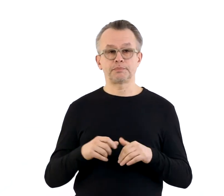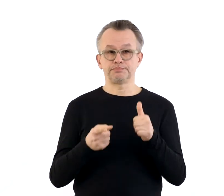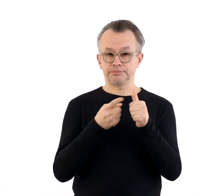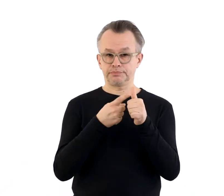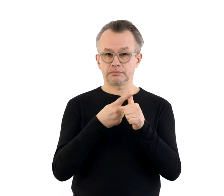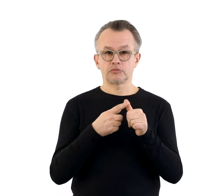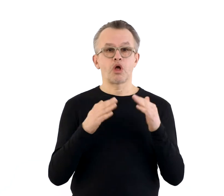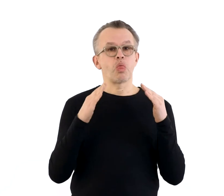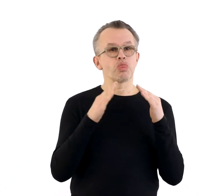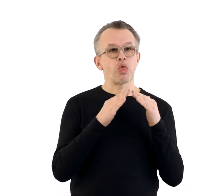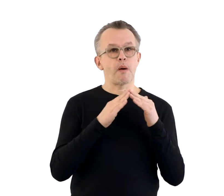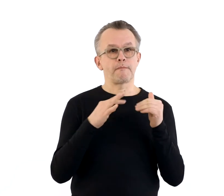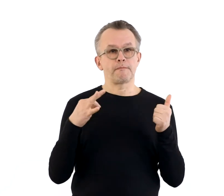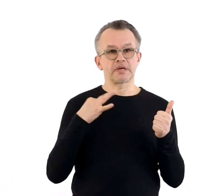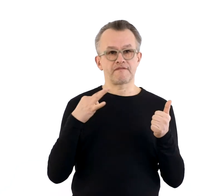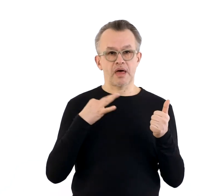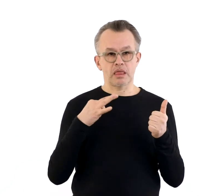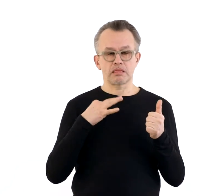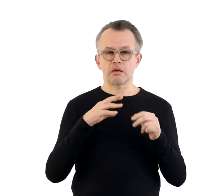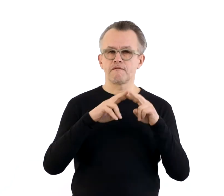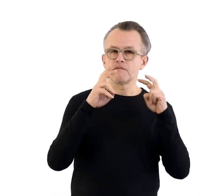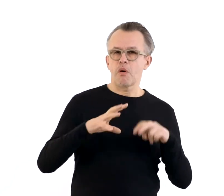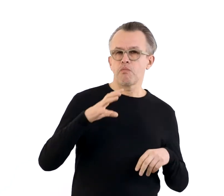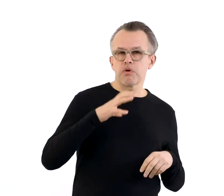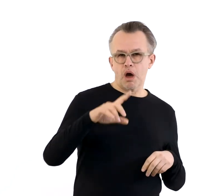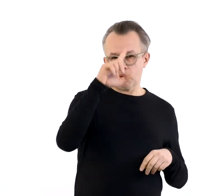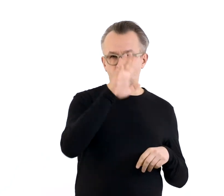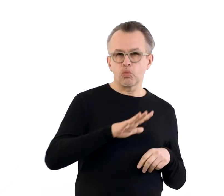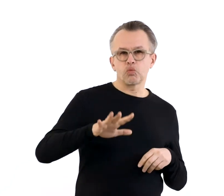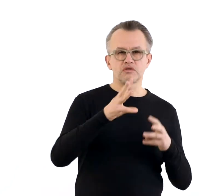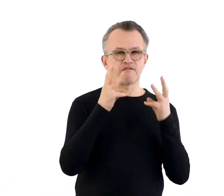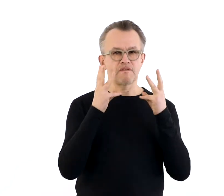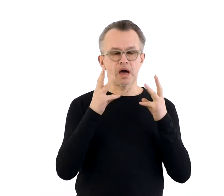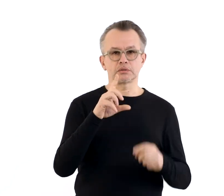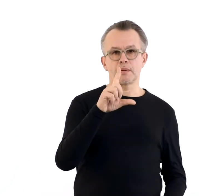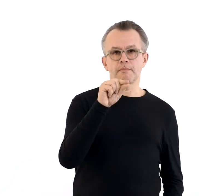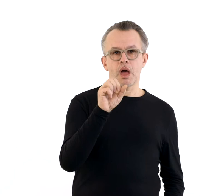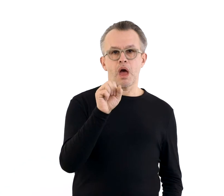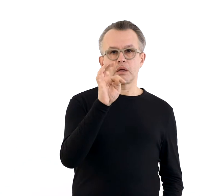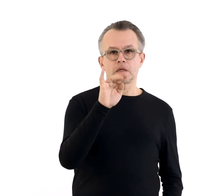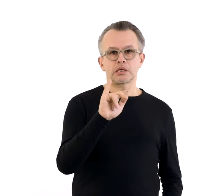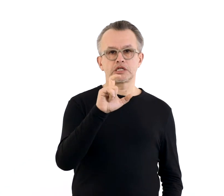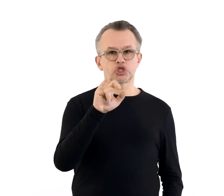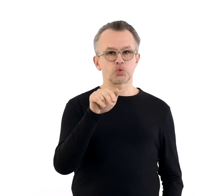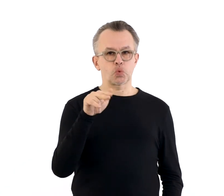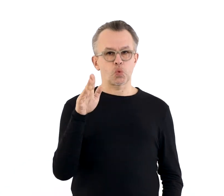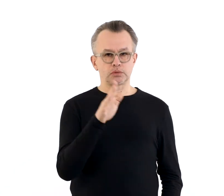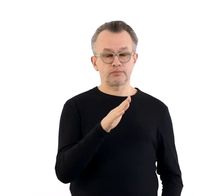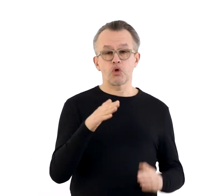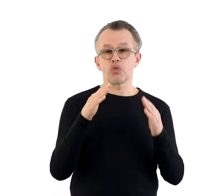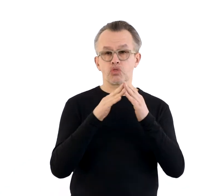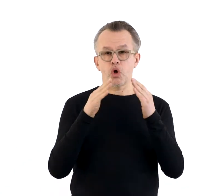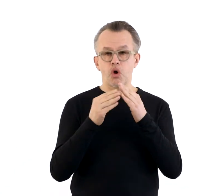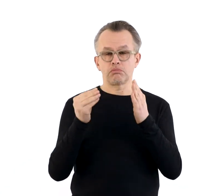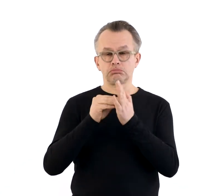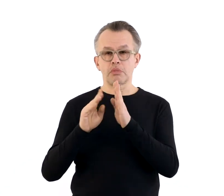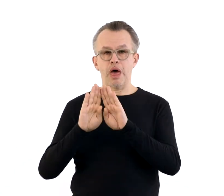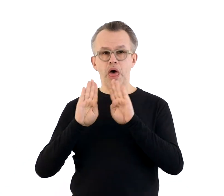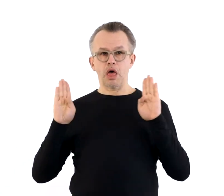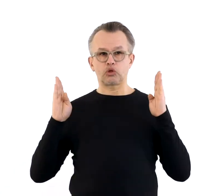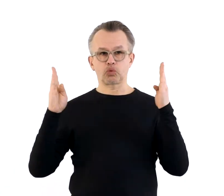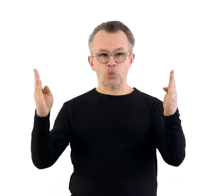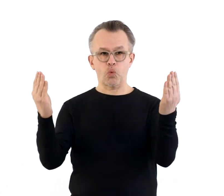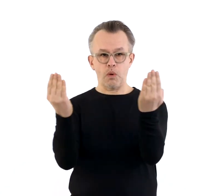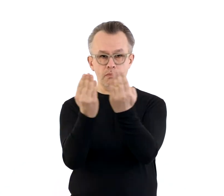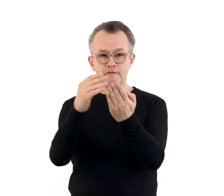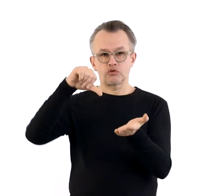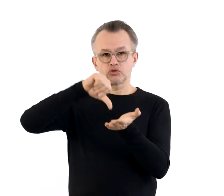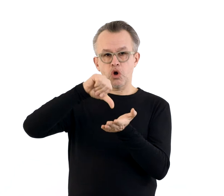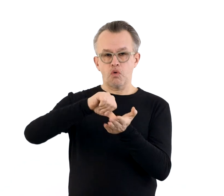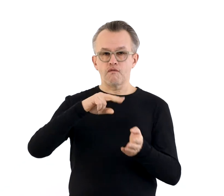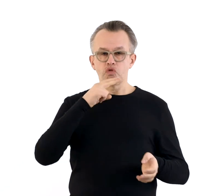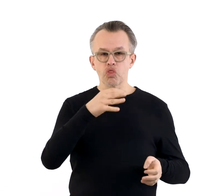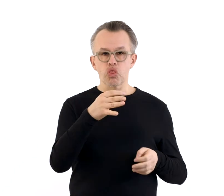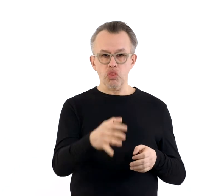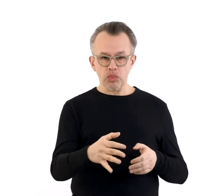domy prywatne (wille bogatych patrycjuszy) z atrium (dziedziniec ze stawem pośrodku)